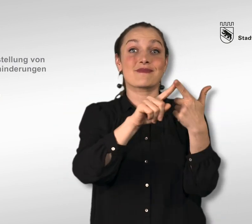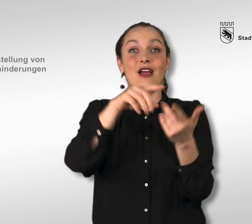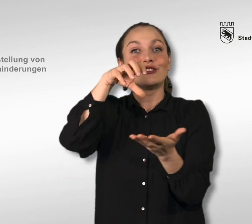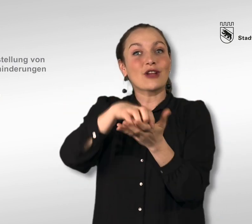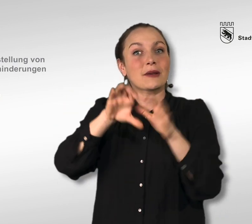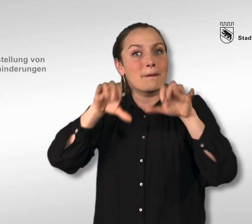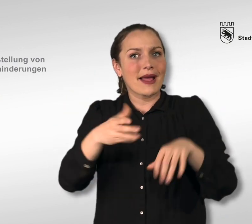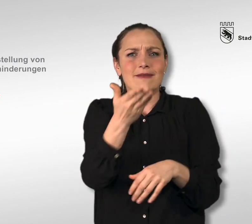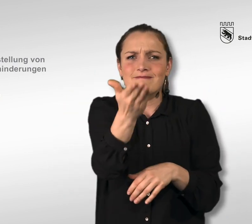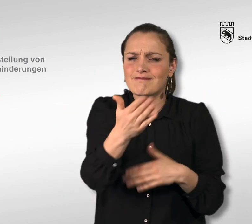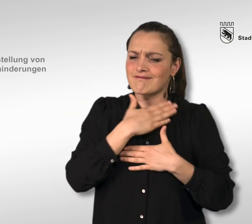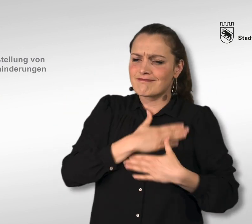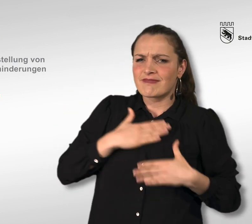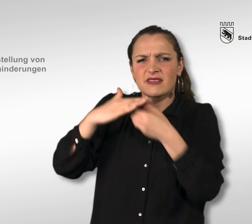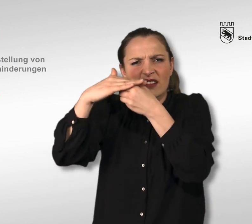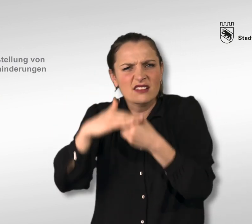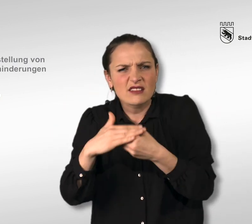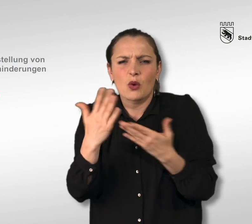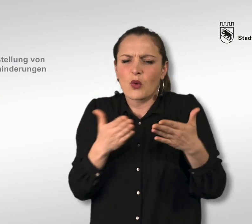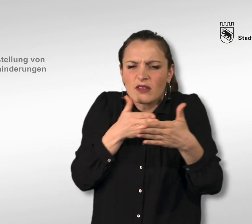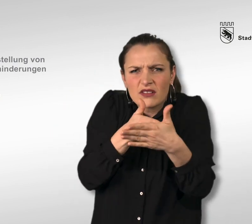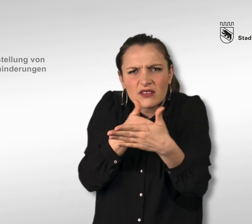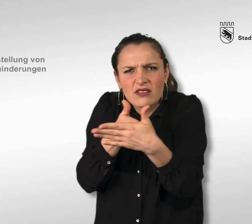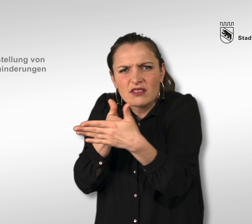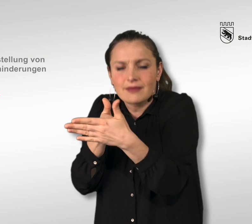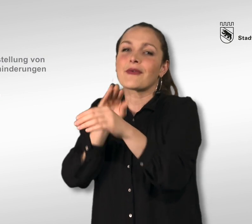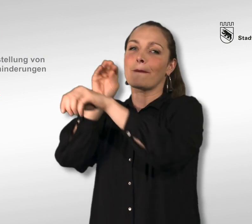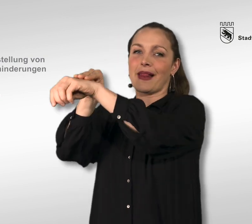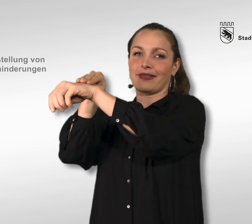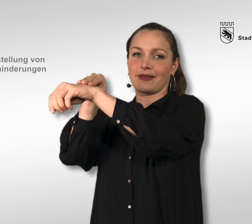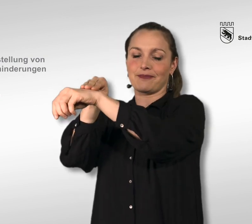wenn Sie in der Stadt Bern auf unnötige Hindernisse stossen oder sich diskriminiert fühlen,